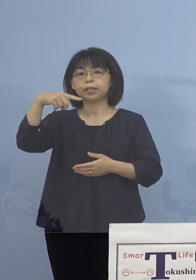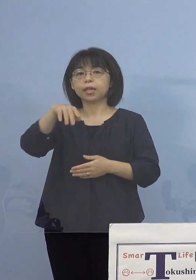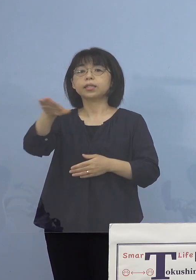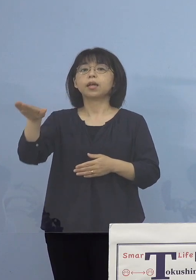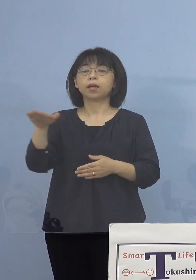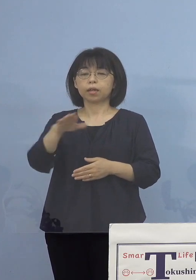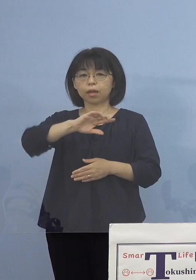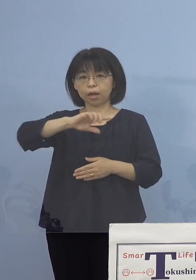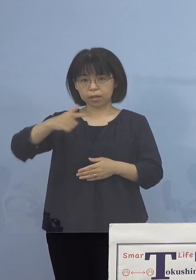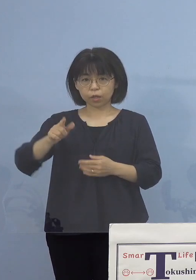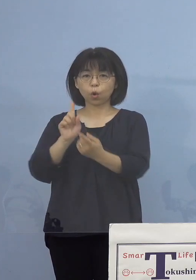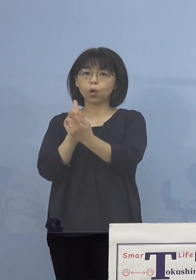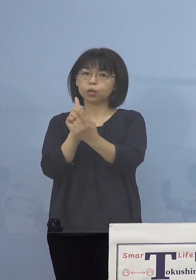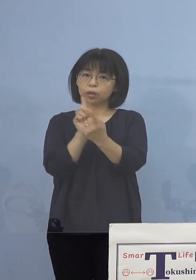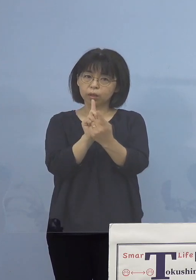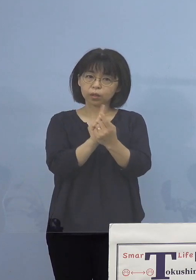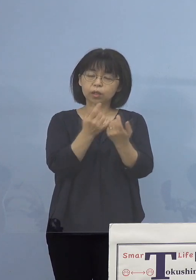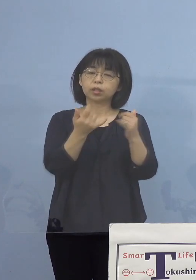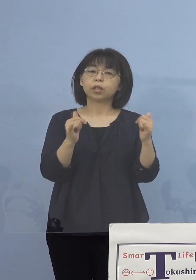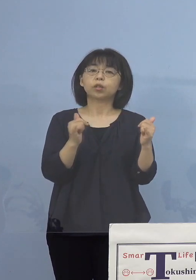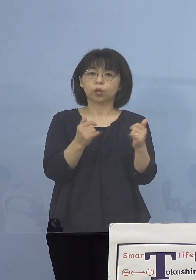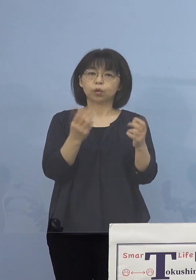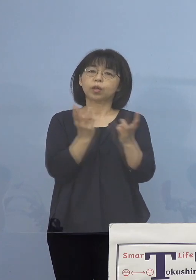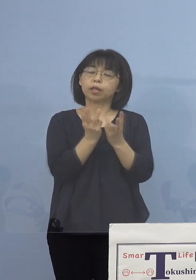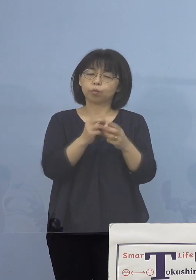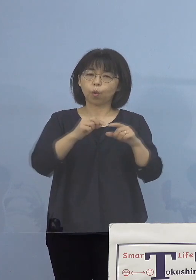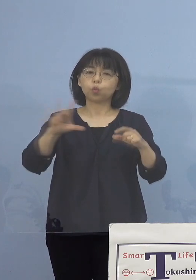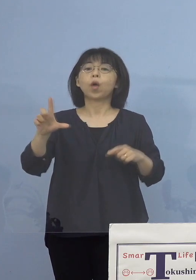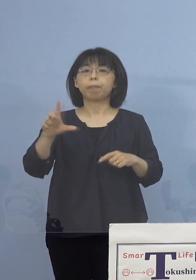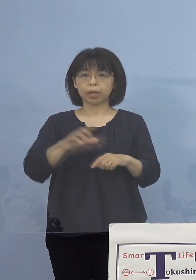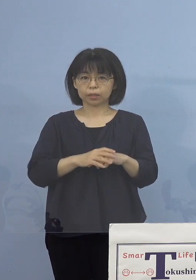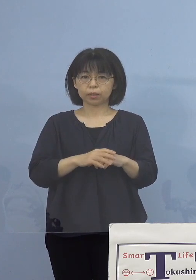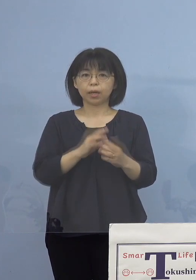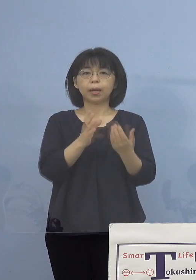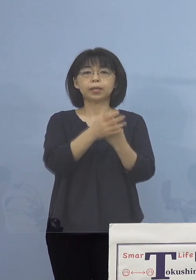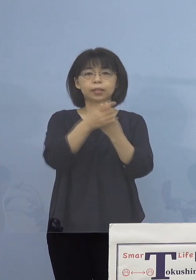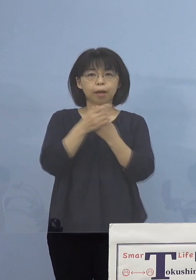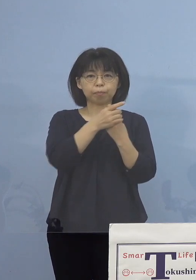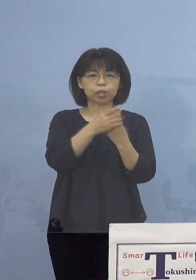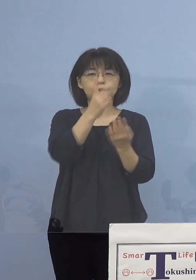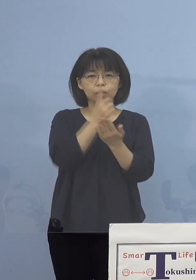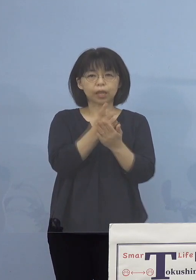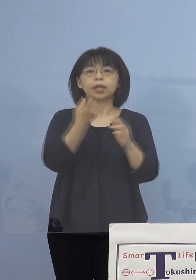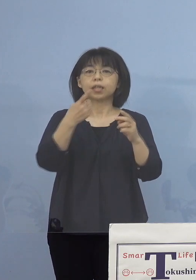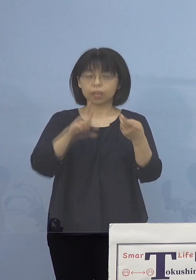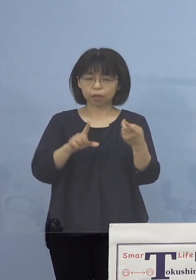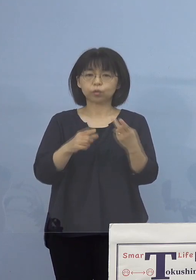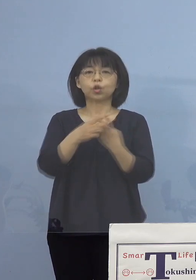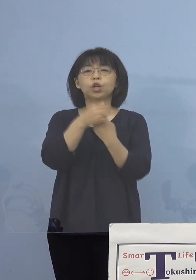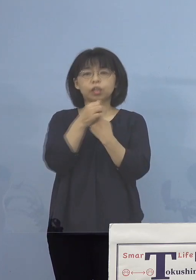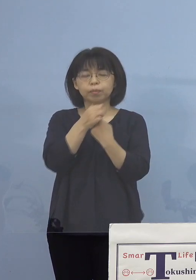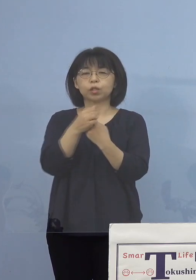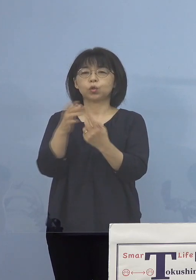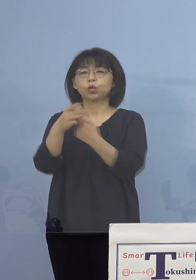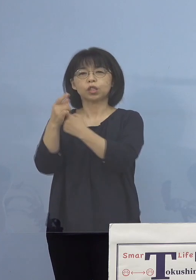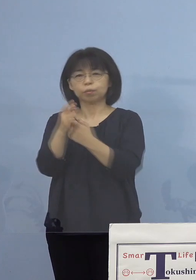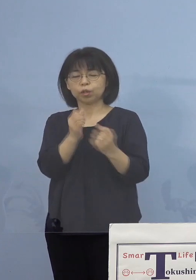人と接する機会が増える時期でございます ３密はもとより2密、1密についても 回避していただくこと